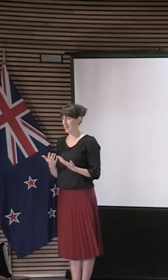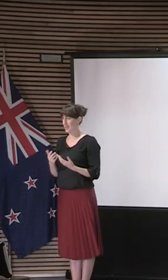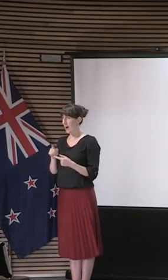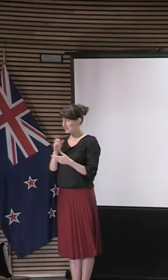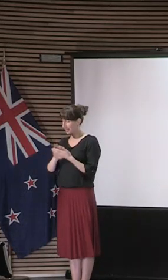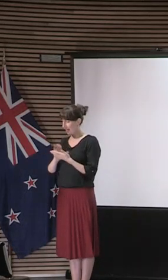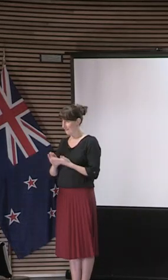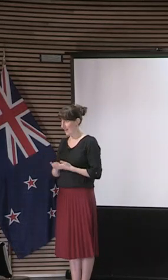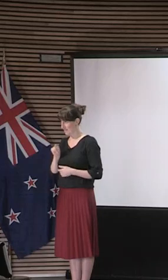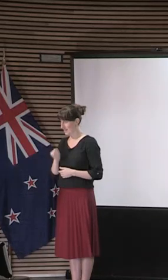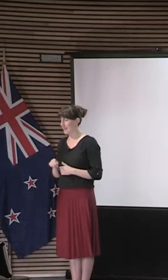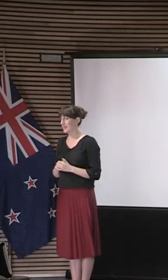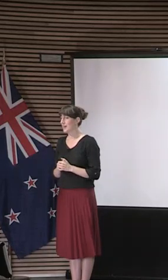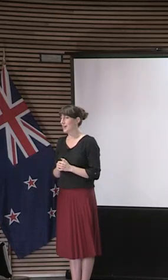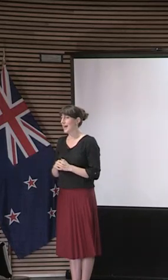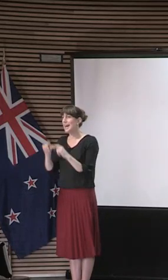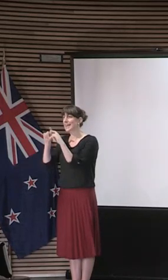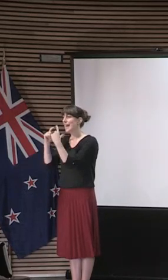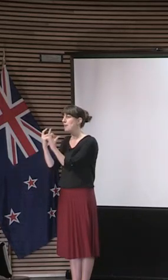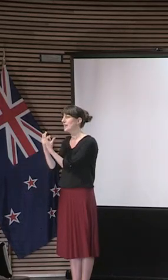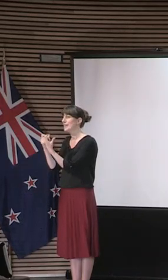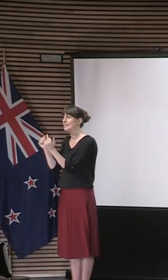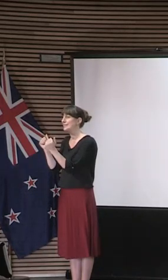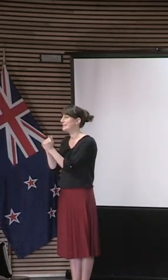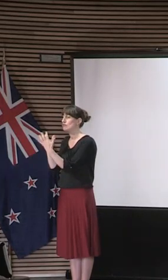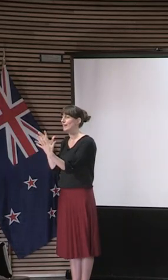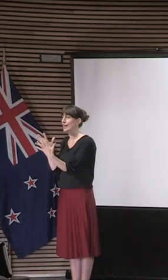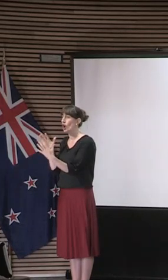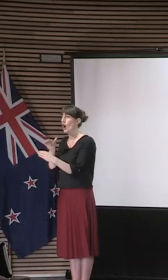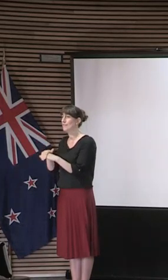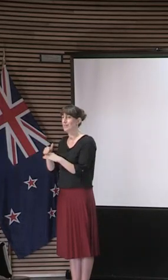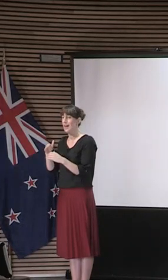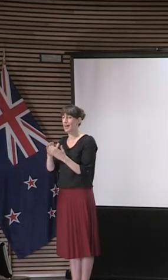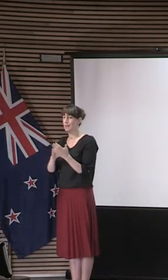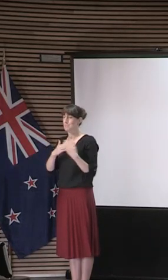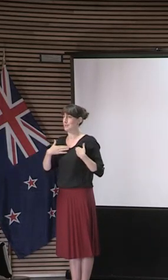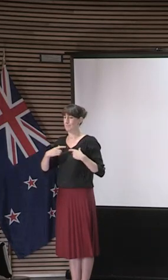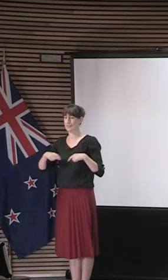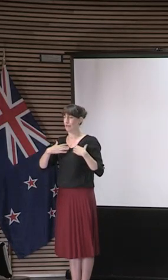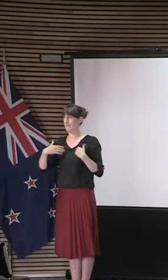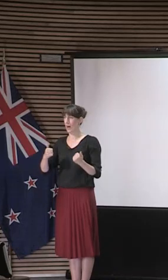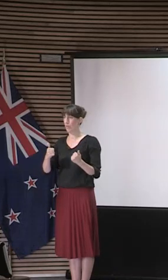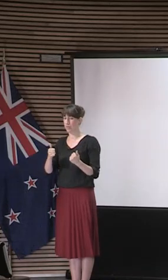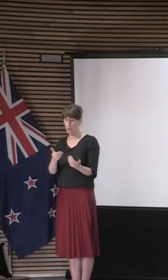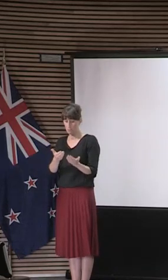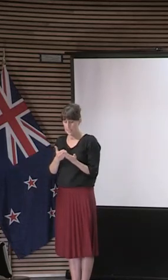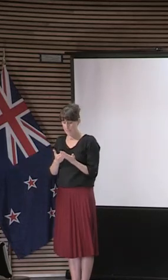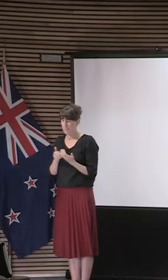tetahi waa? JACINDA ARDERN: